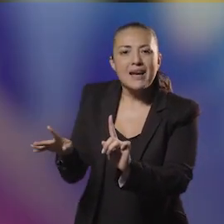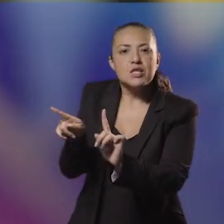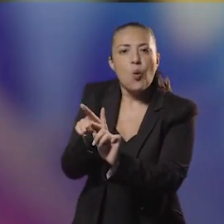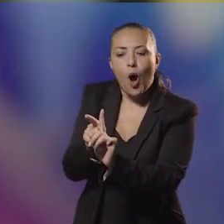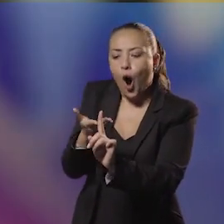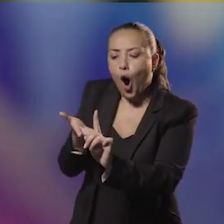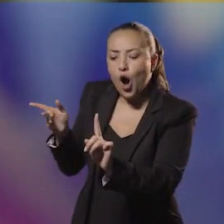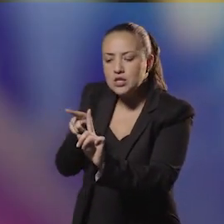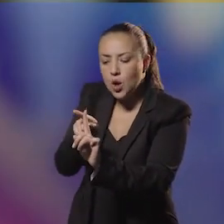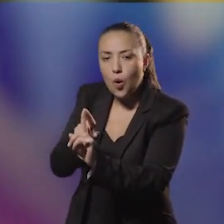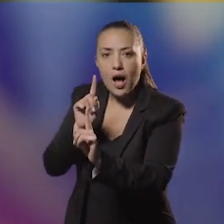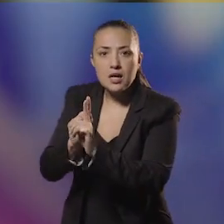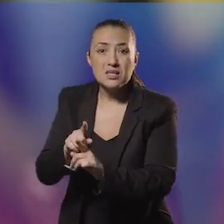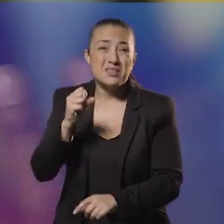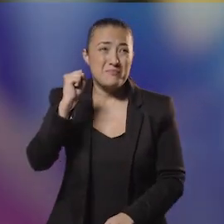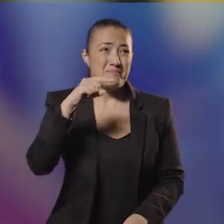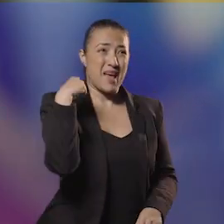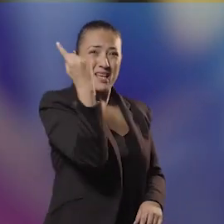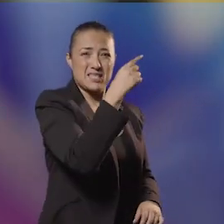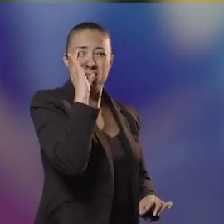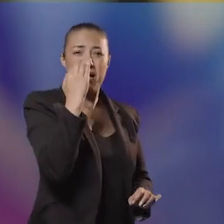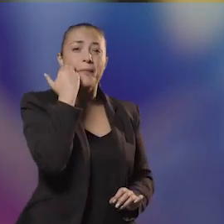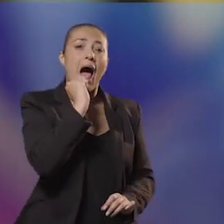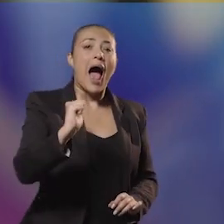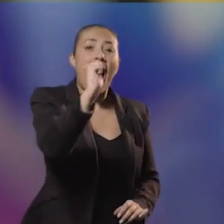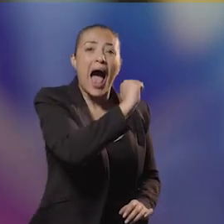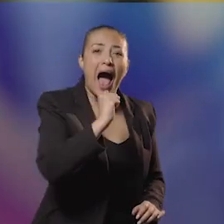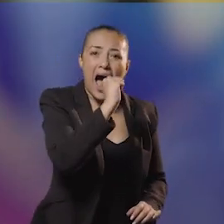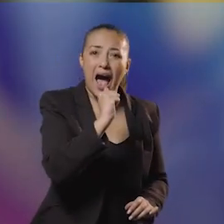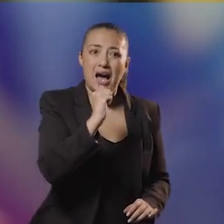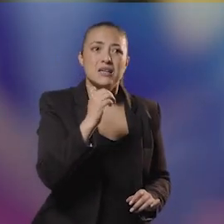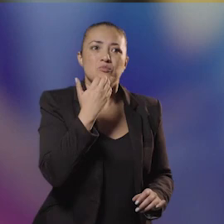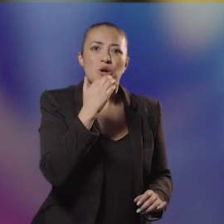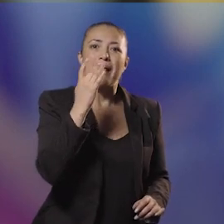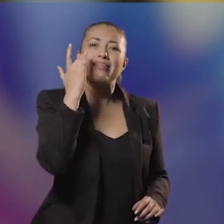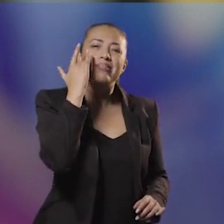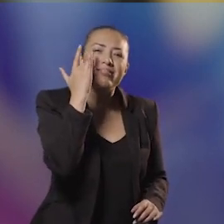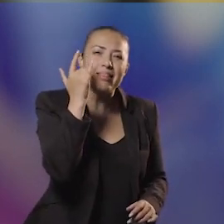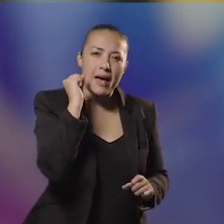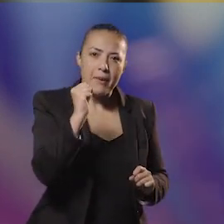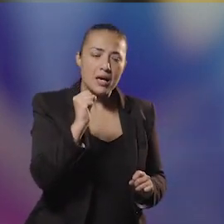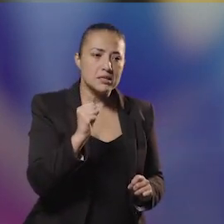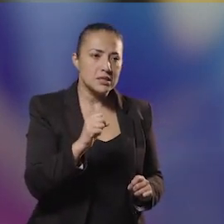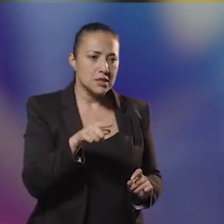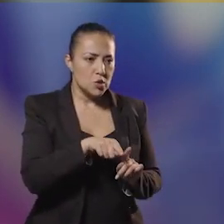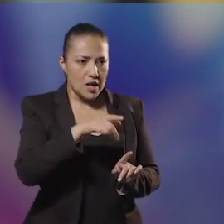Y en el caso de las mujeres negras, la fetichización fetichización de tu cuerpo es peor.